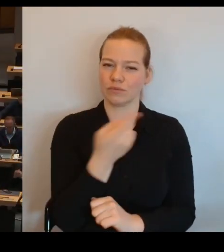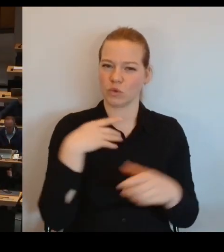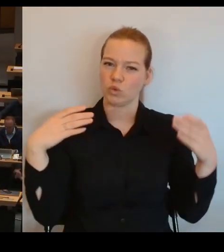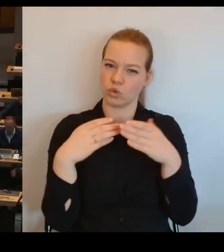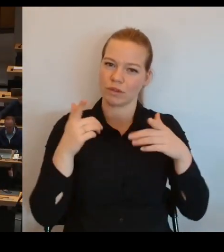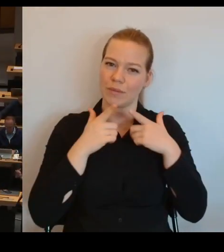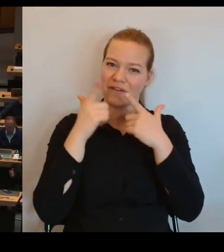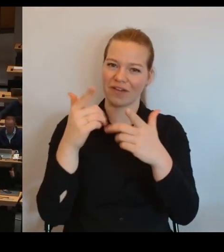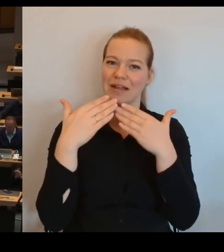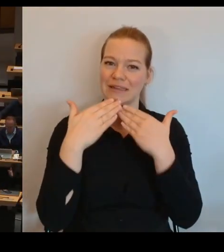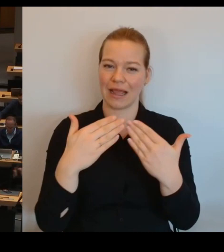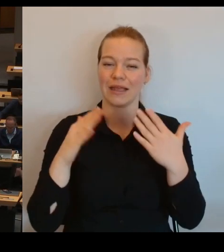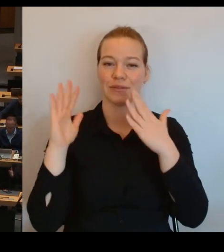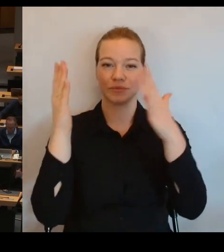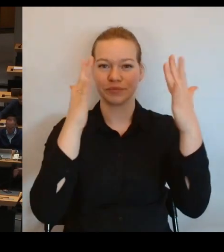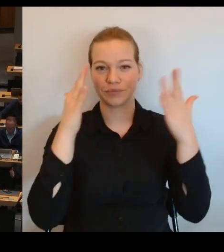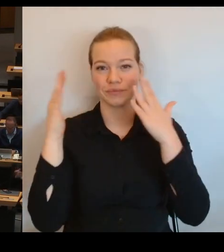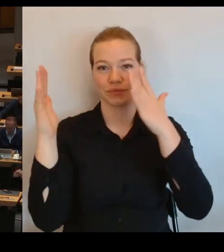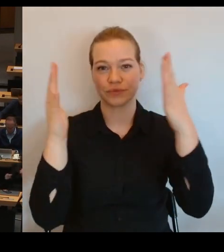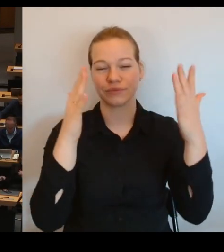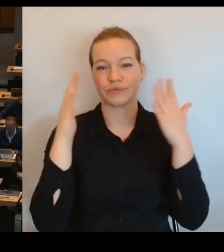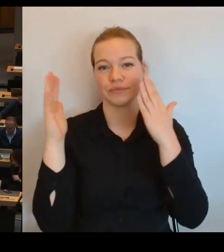Für die SPD Fraktion spricht Herr Kollege Schopf.